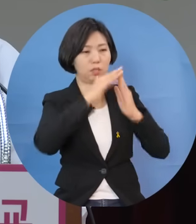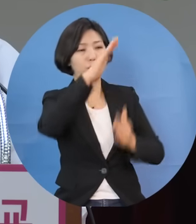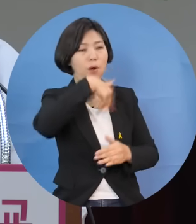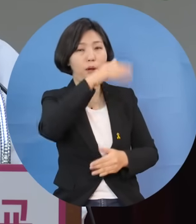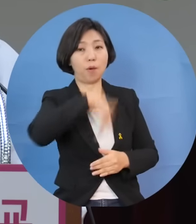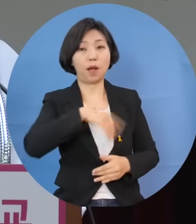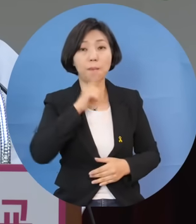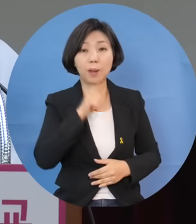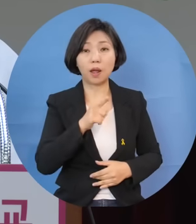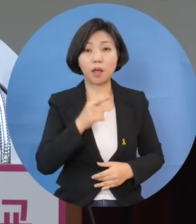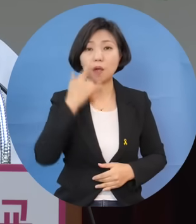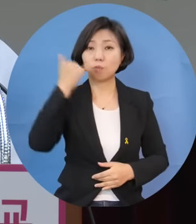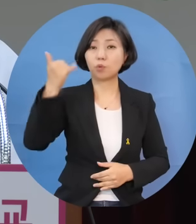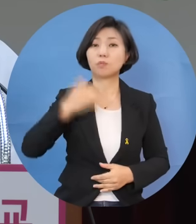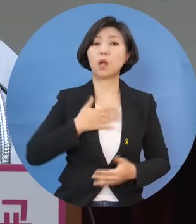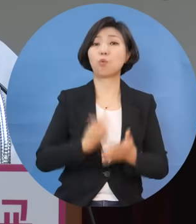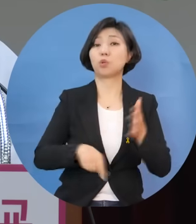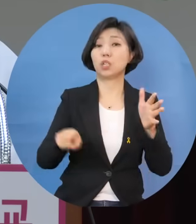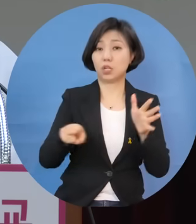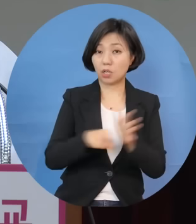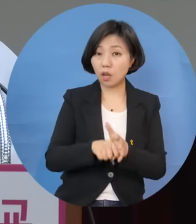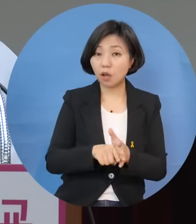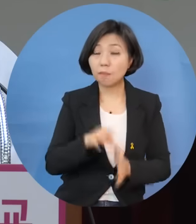이것은 부모님이 나를 위해서 해주신 말씀은 맞지요. 그런데